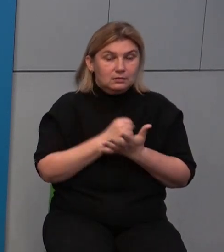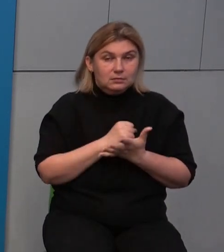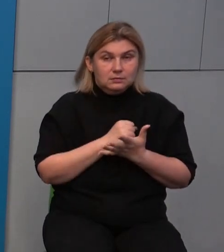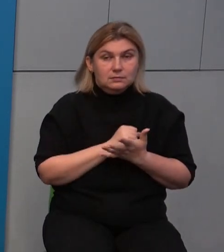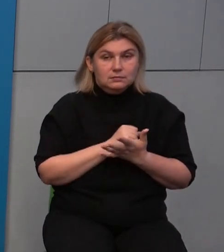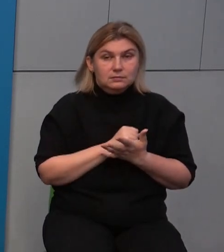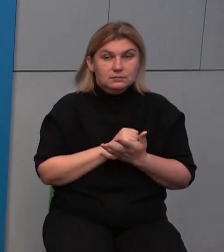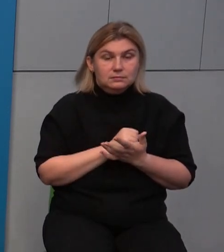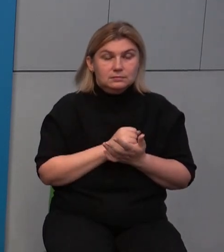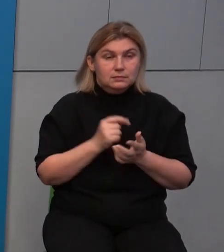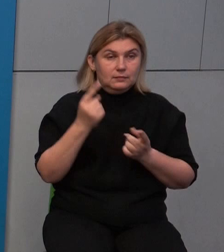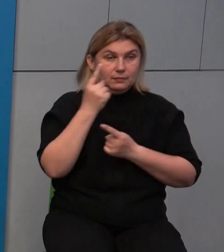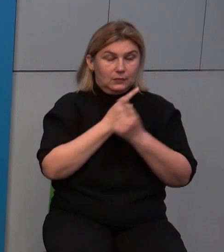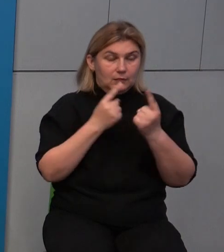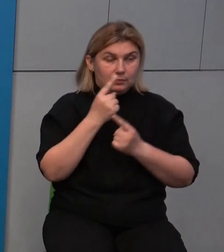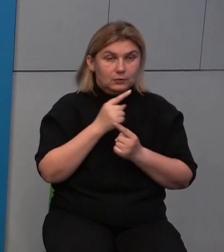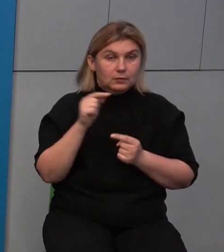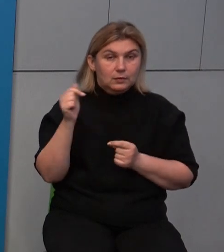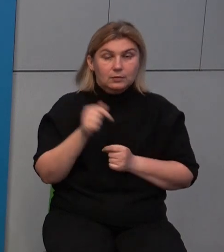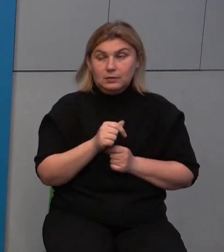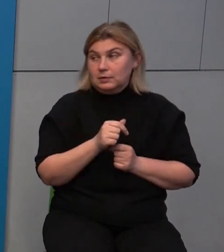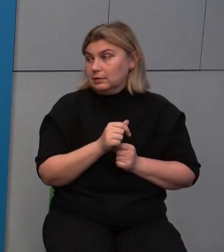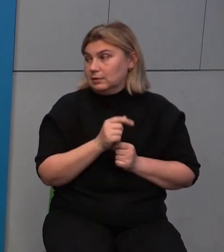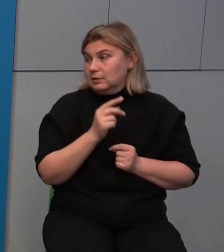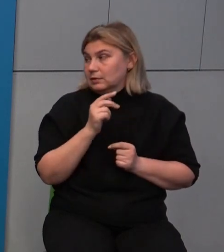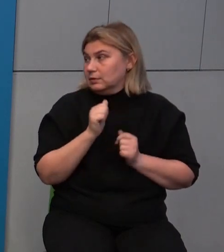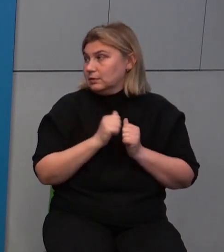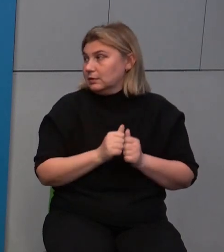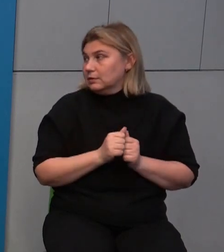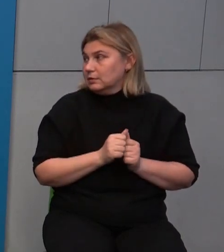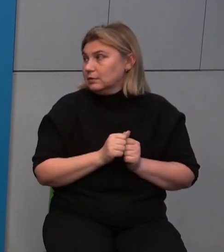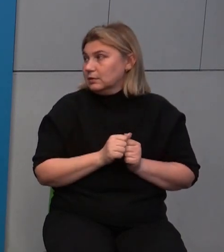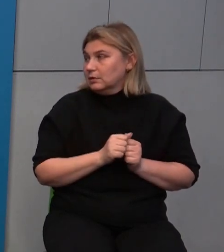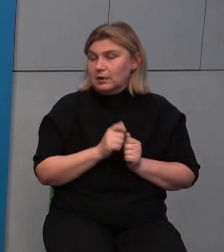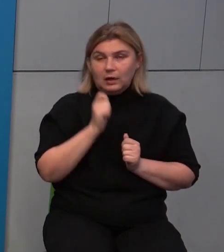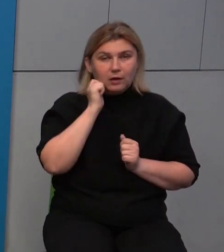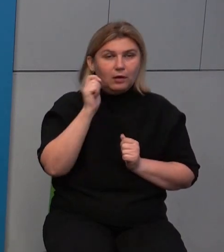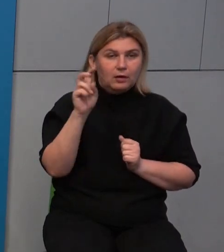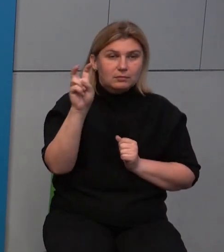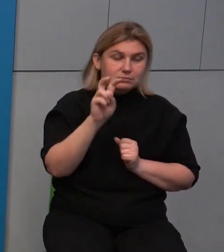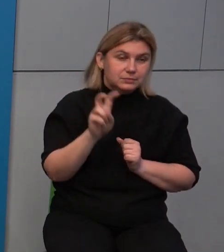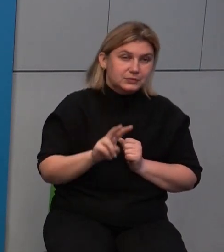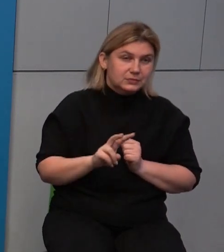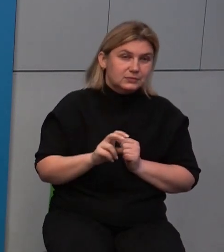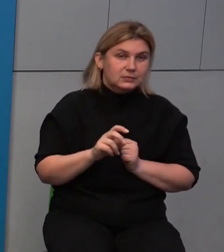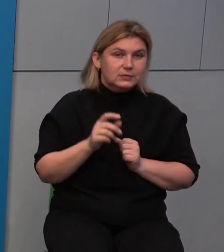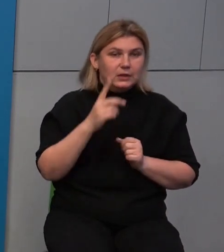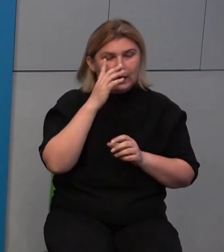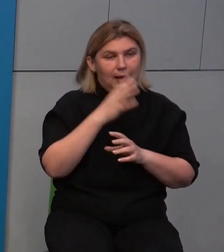no to myślę, że musiało być niezłe zadanie. Albo też cenzorka, no bo to byli też często absolwenci polonistyki.